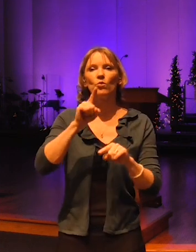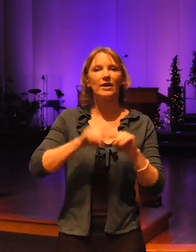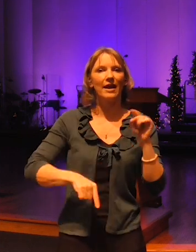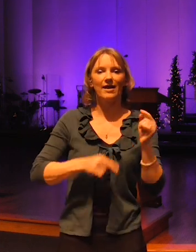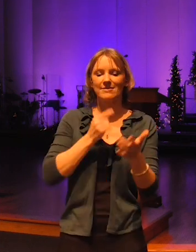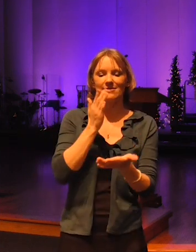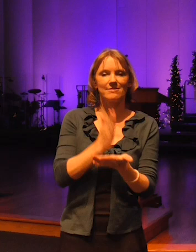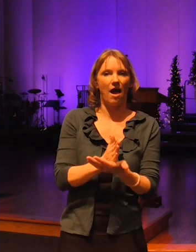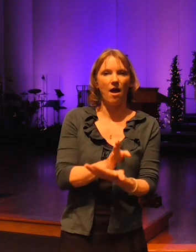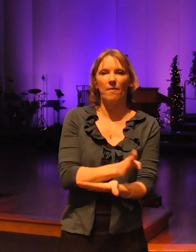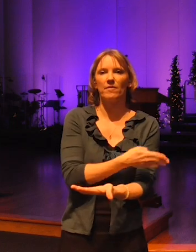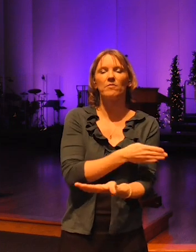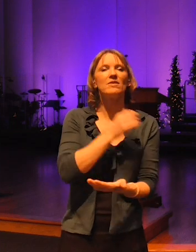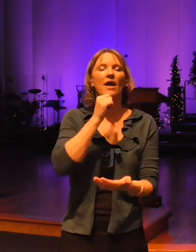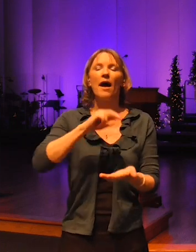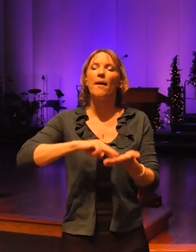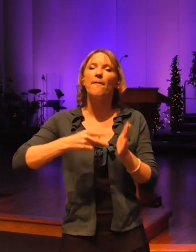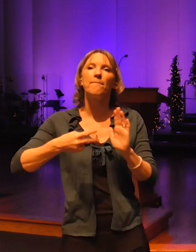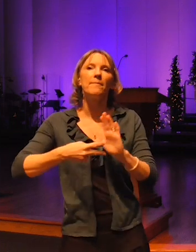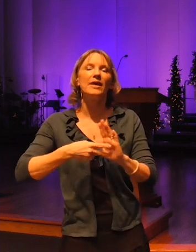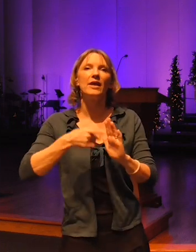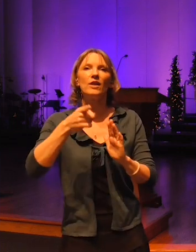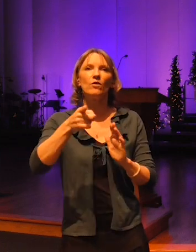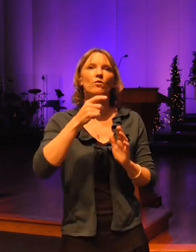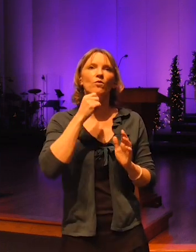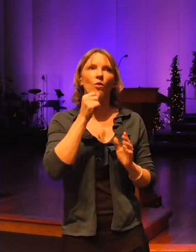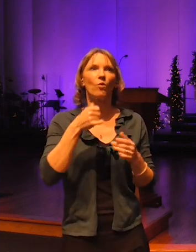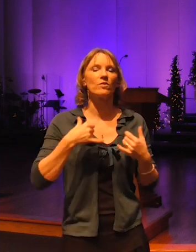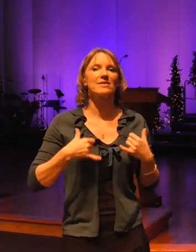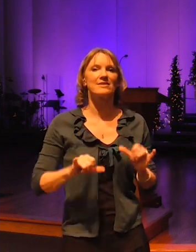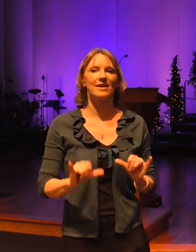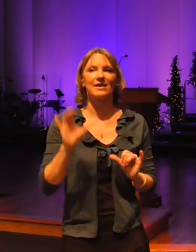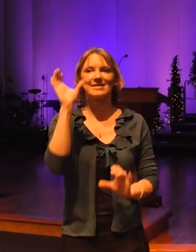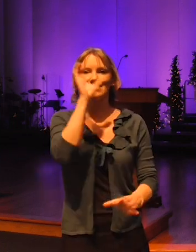la gente todavía no busque espiritualmente por espiritualidad, tal vez ahora más que nunca